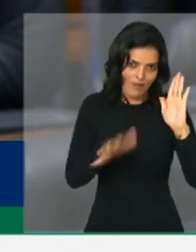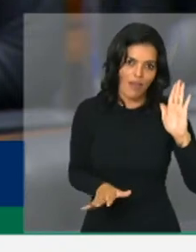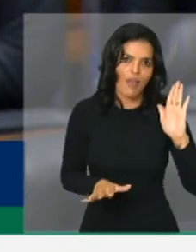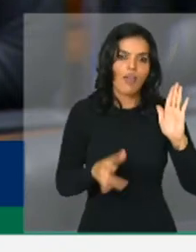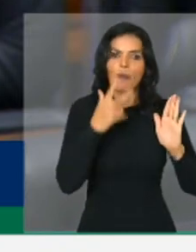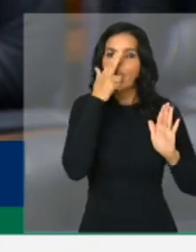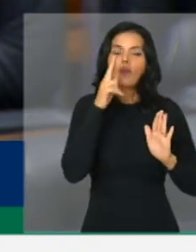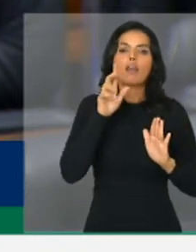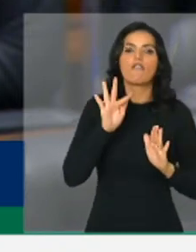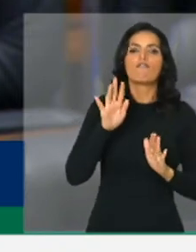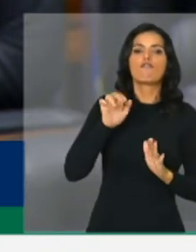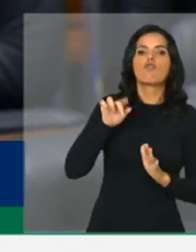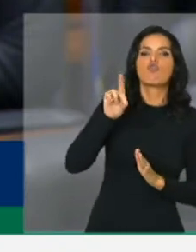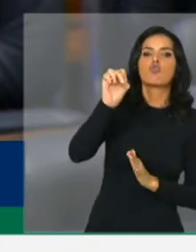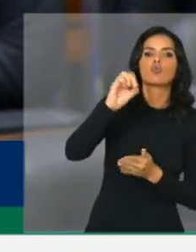CONTRA DEPUTADO CORONEL TADEU.